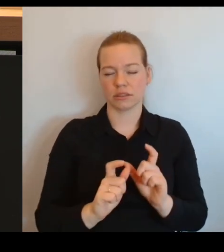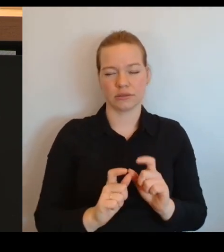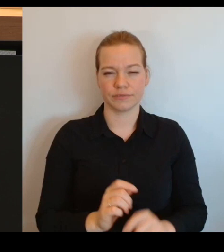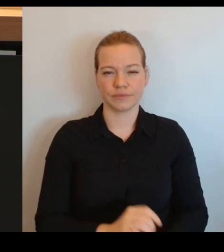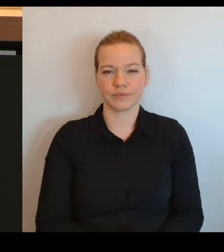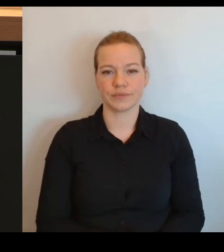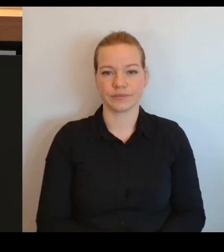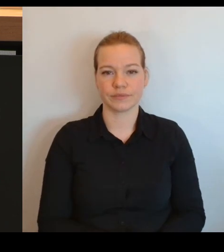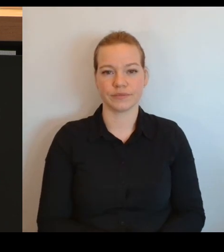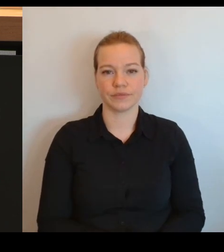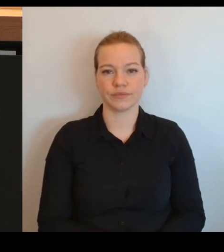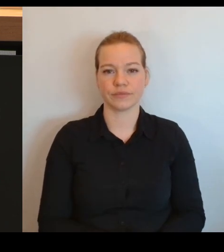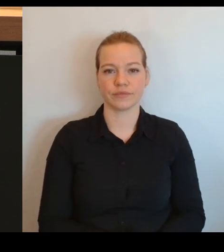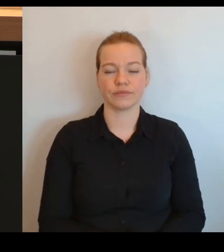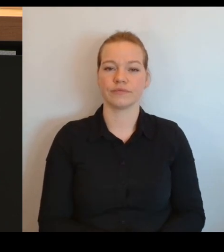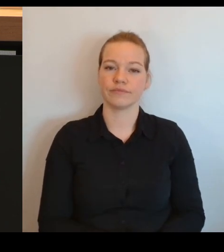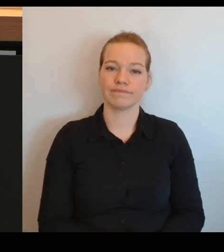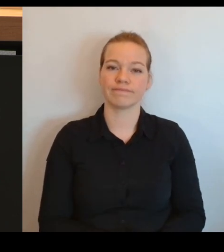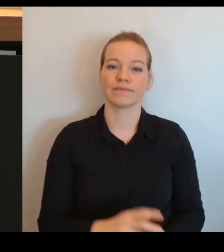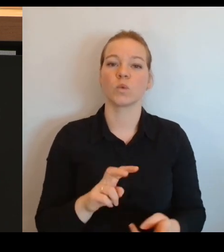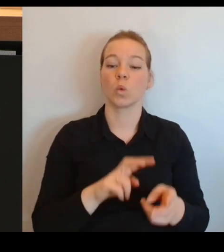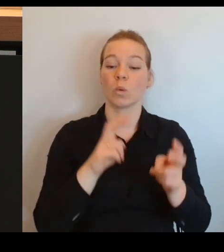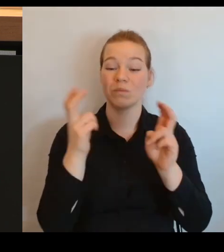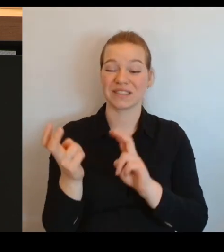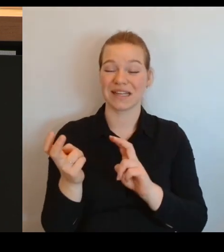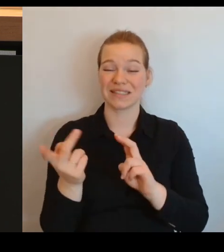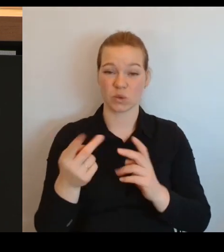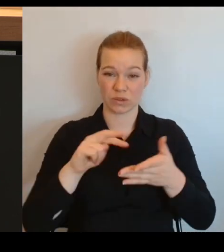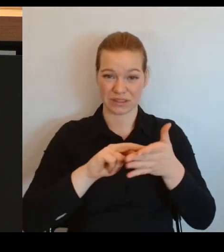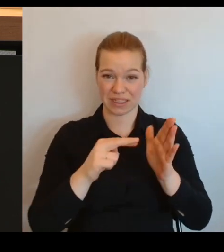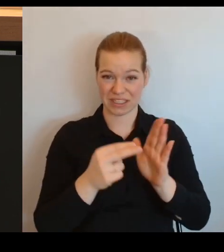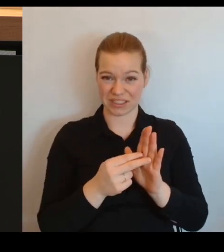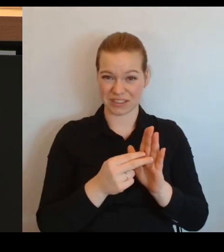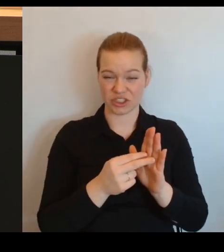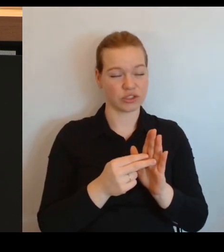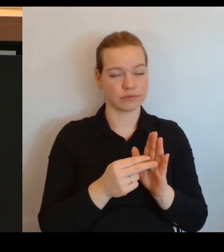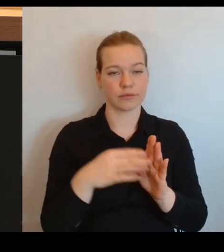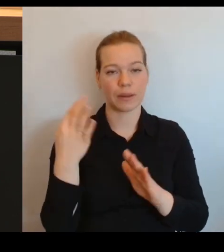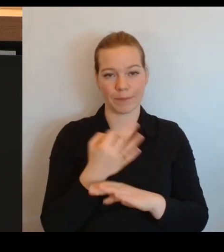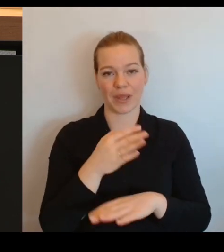man wenigstens mal konsequent kontrollieren. Denn es kann ja wohl nicht sein, dass